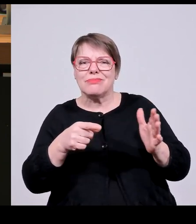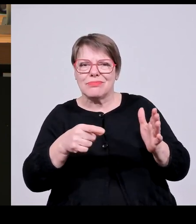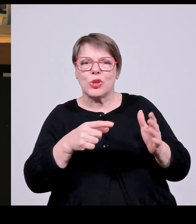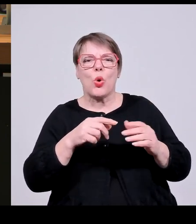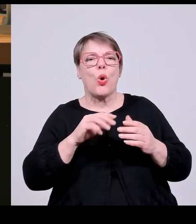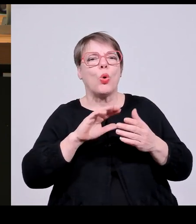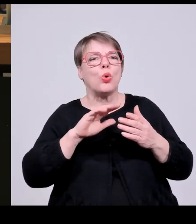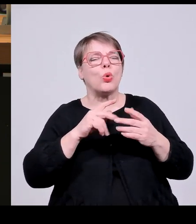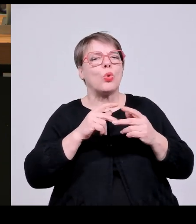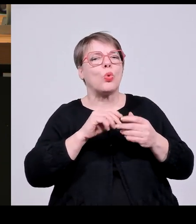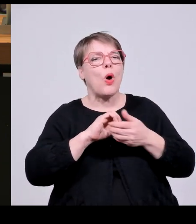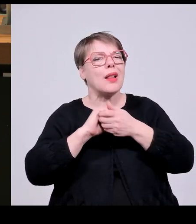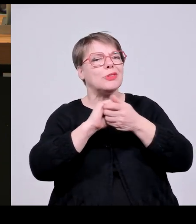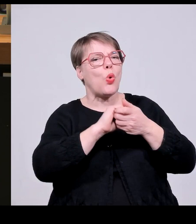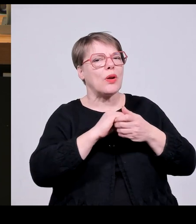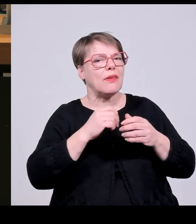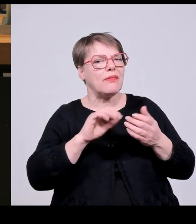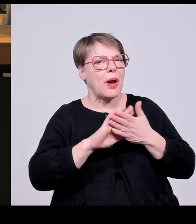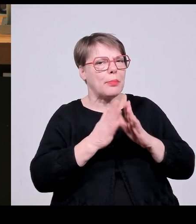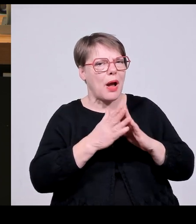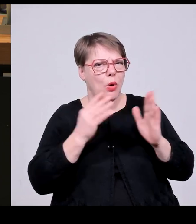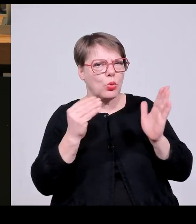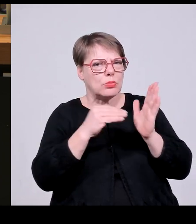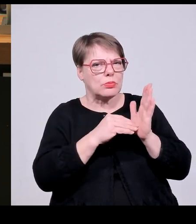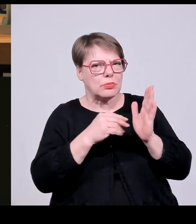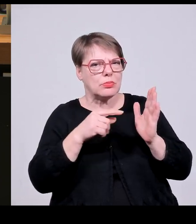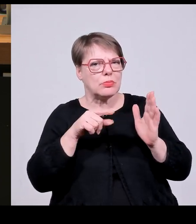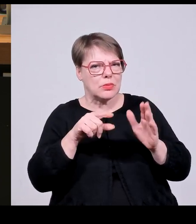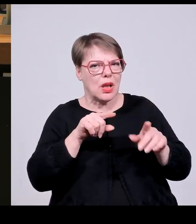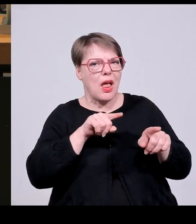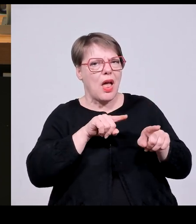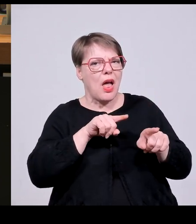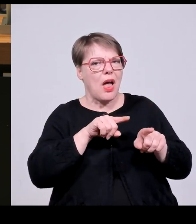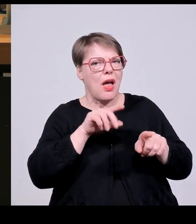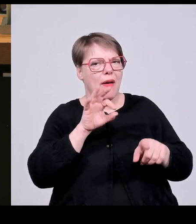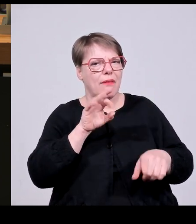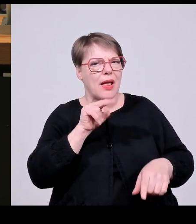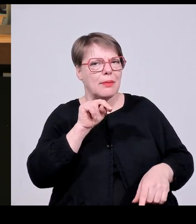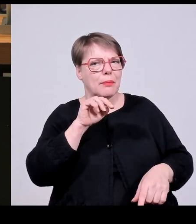für Verkehrswege, kurzum für die gesamte Stadt. Der nächste Schritt sind die Bebauungspläne.